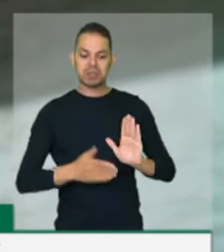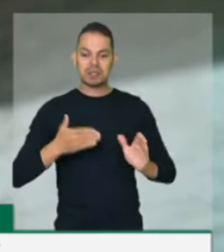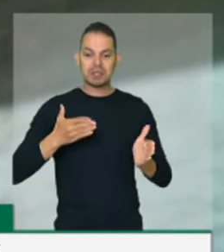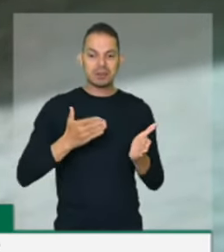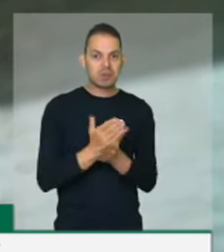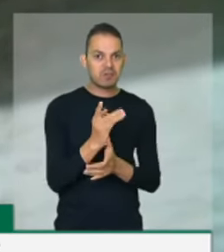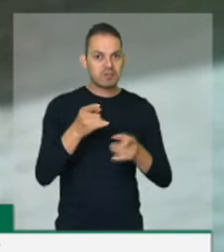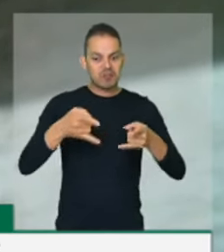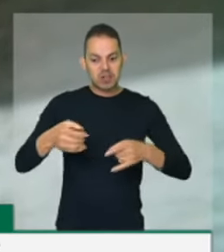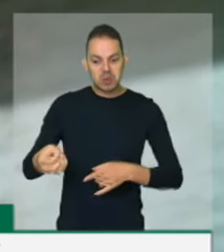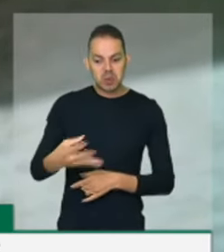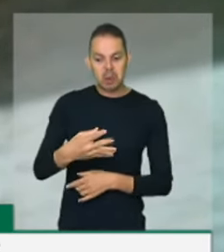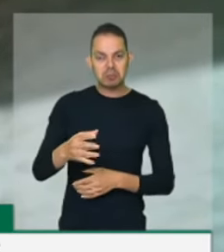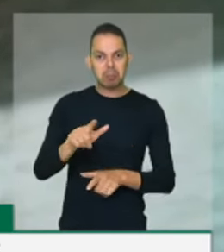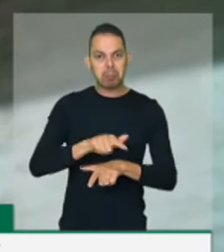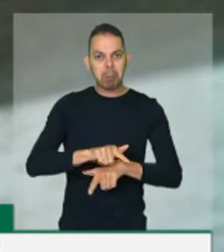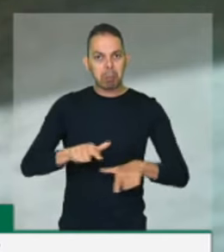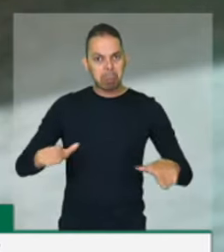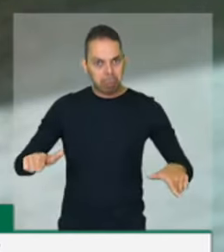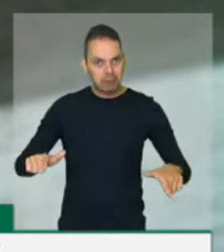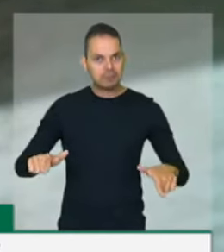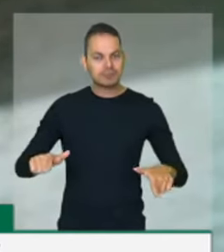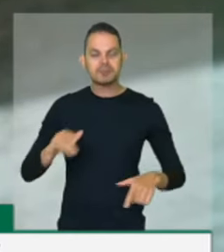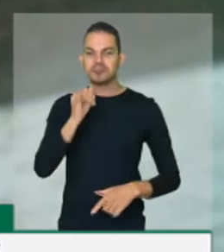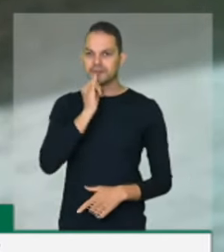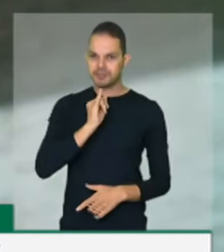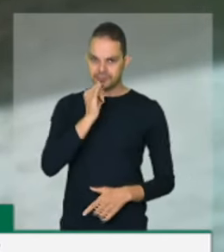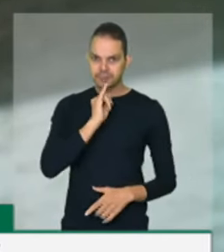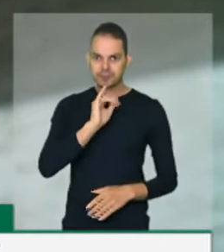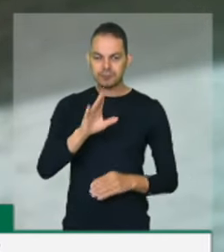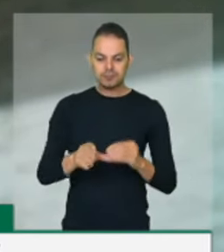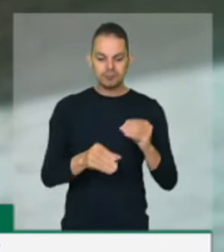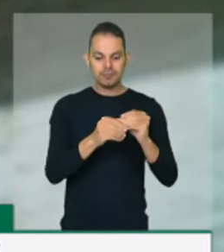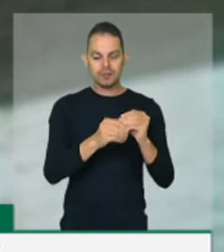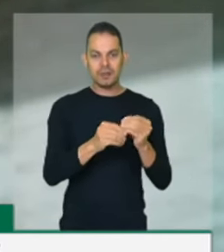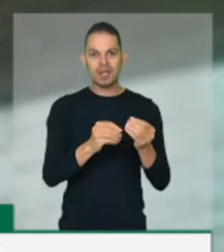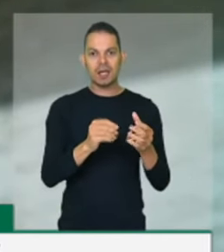EXEMPLO, AS EMENDAS REJEITADAS.... É POSSÍVEL QUE UM HOSPITAL PRIVADO QUE JÁ CEDA LEITOS PARA O SUS